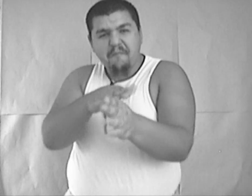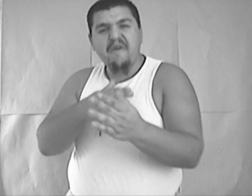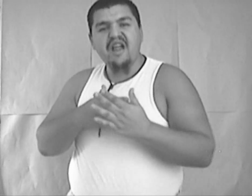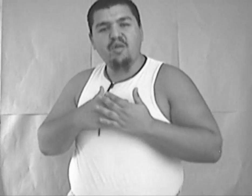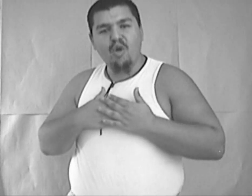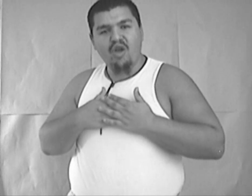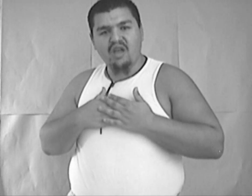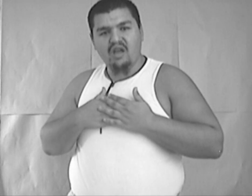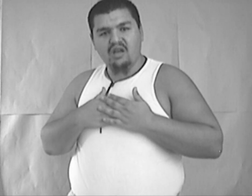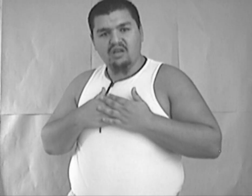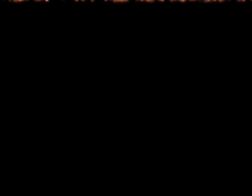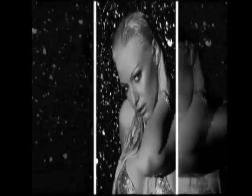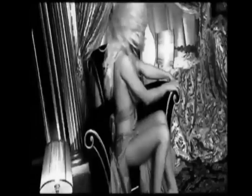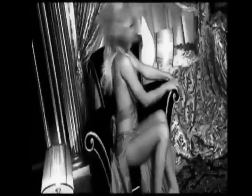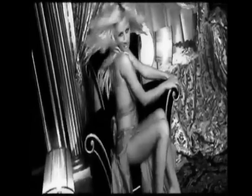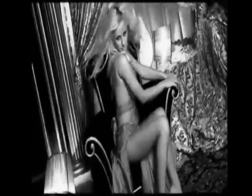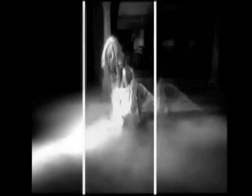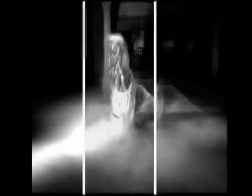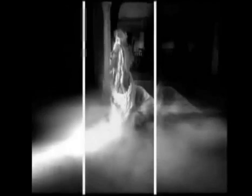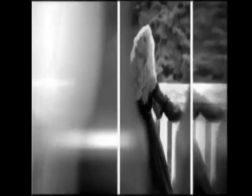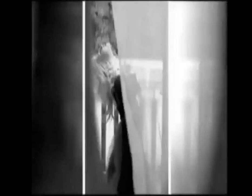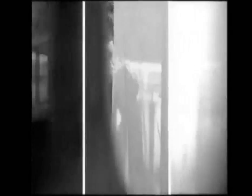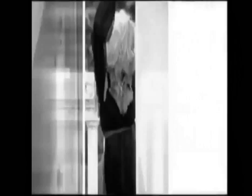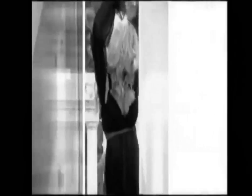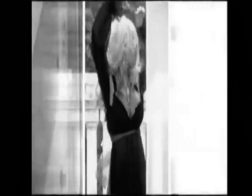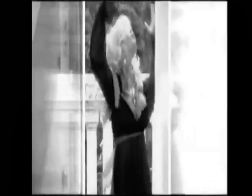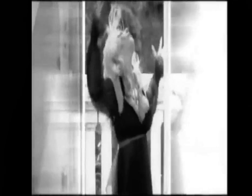мила моя. my dear.